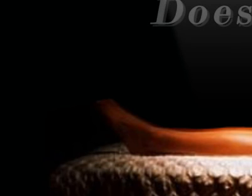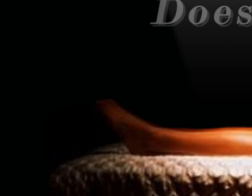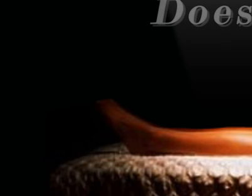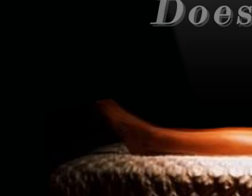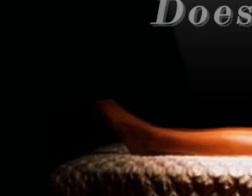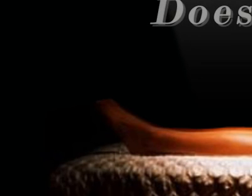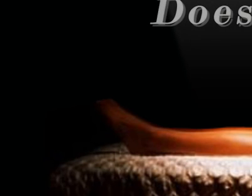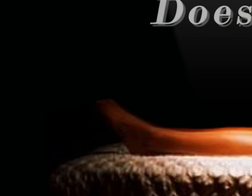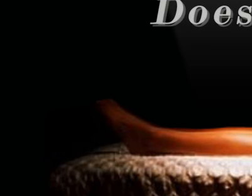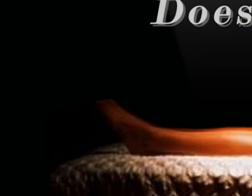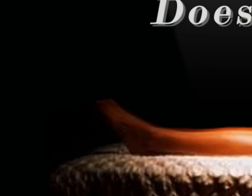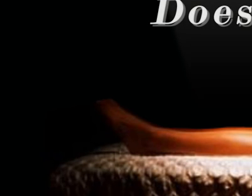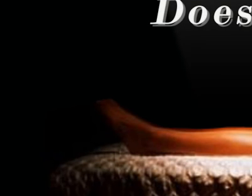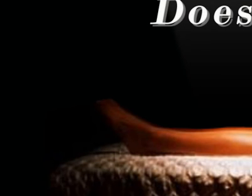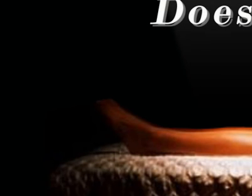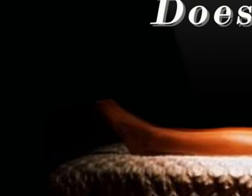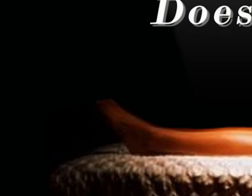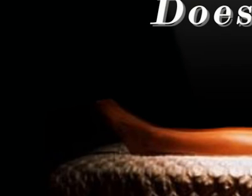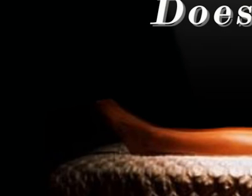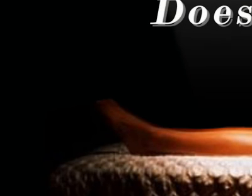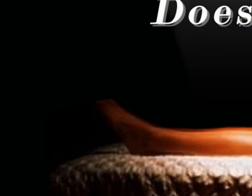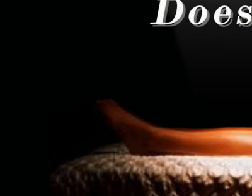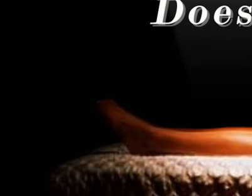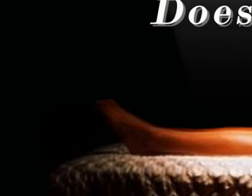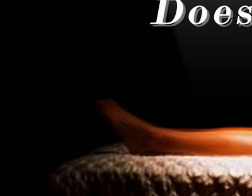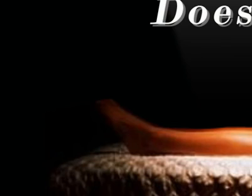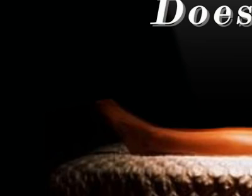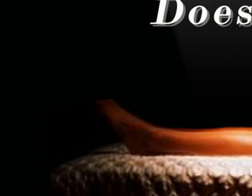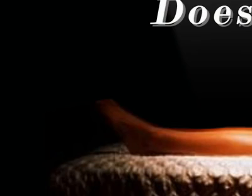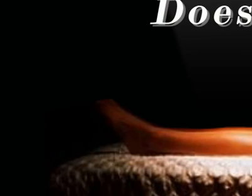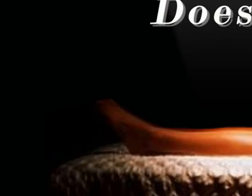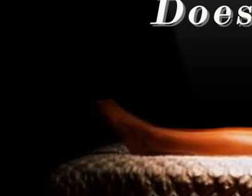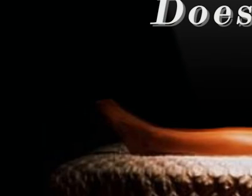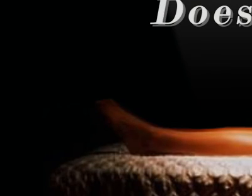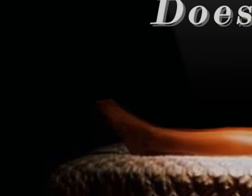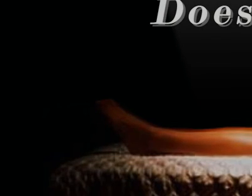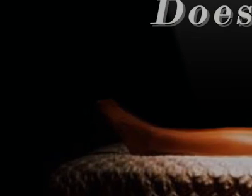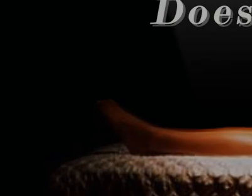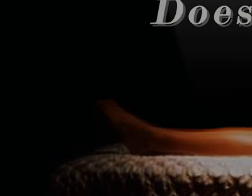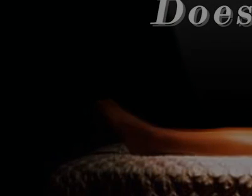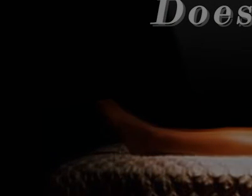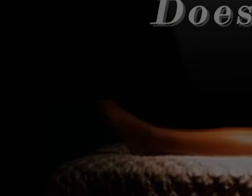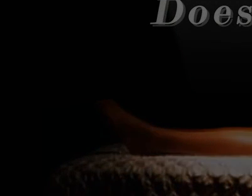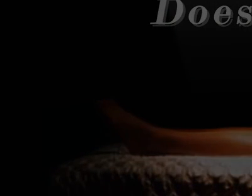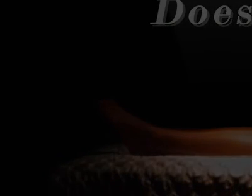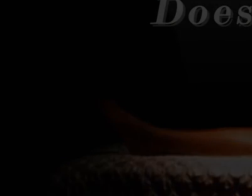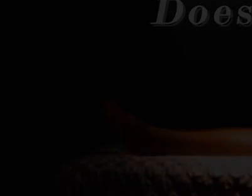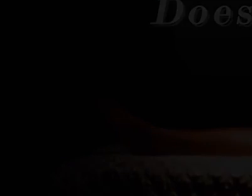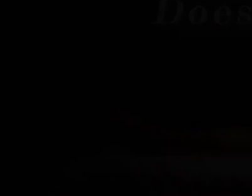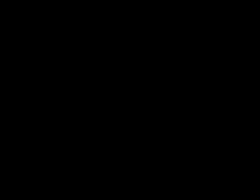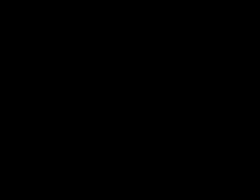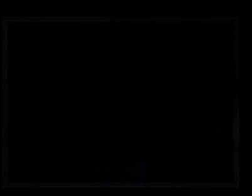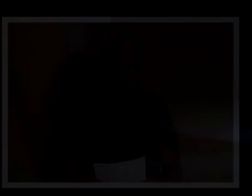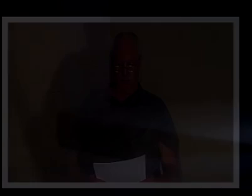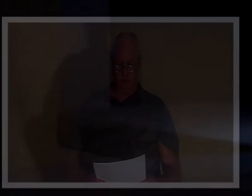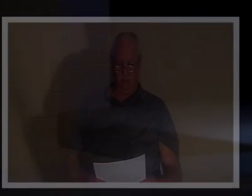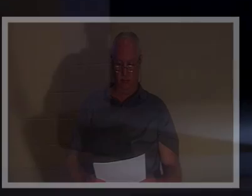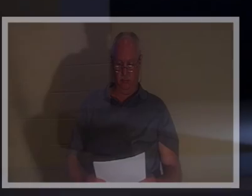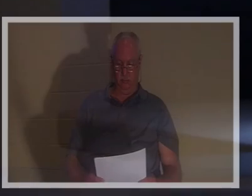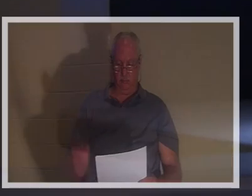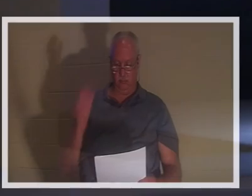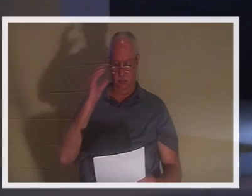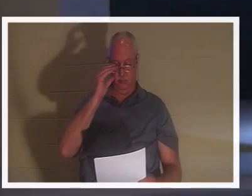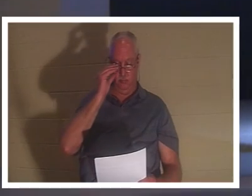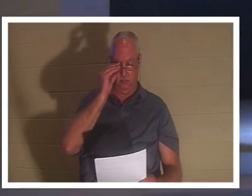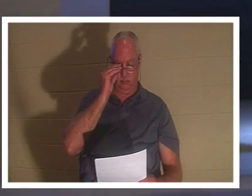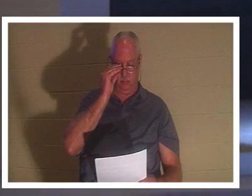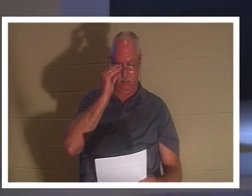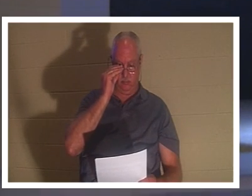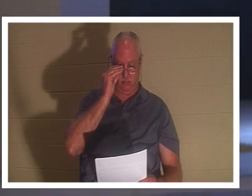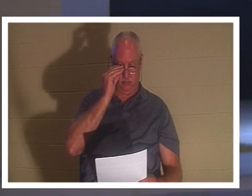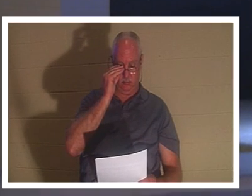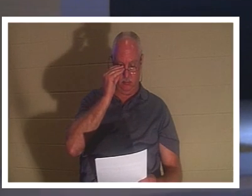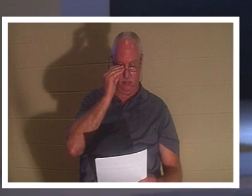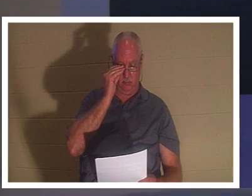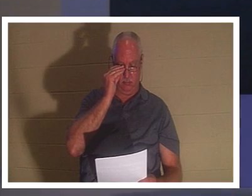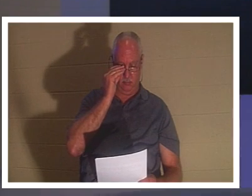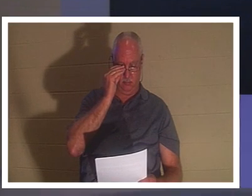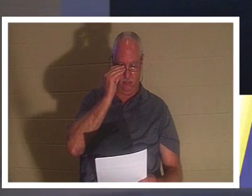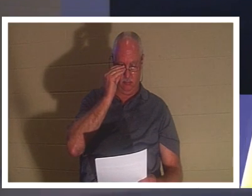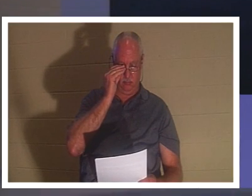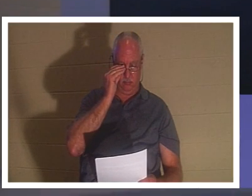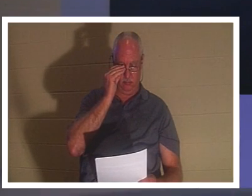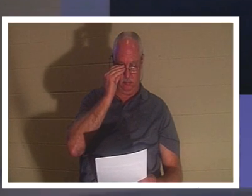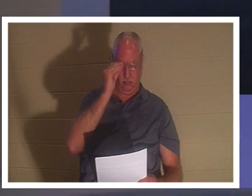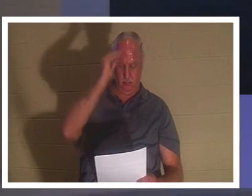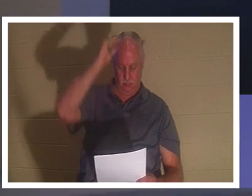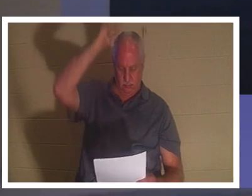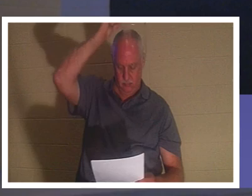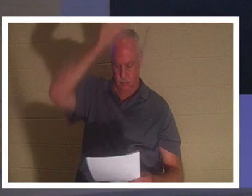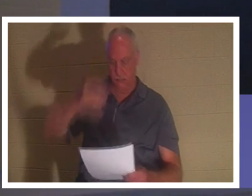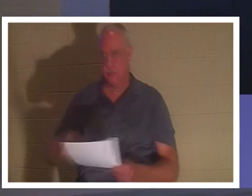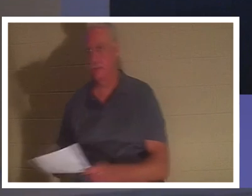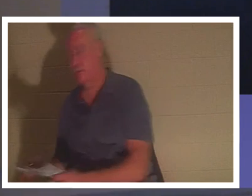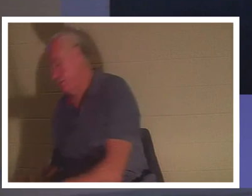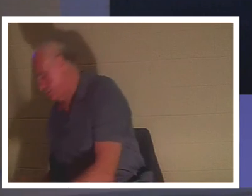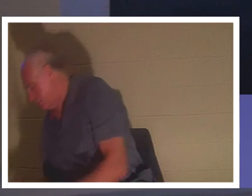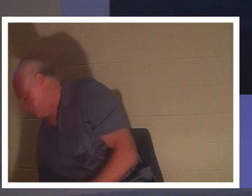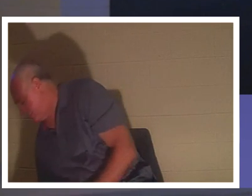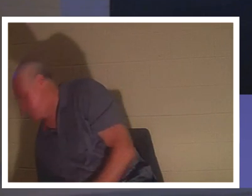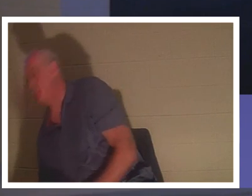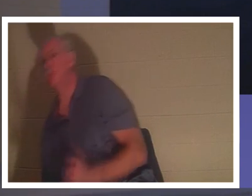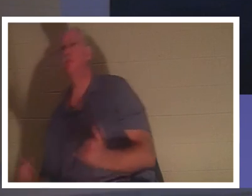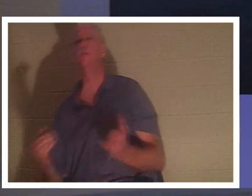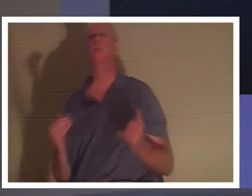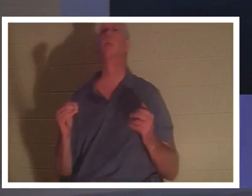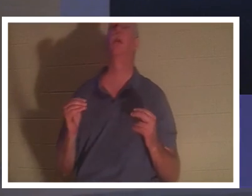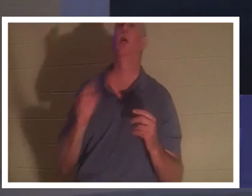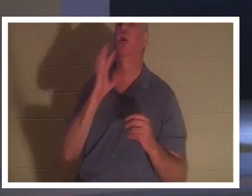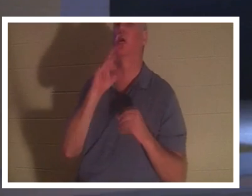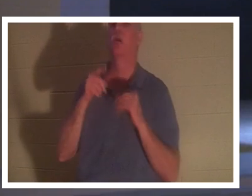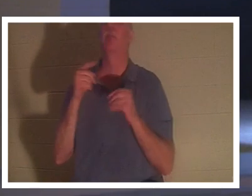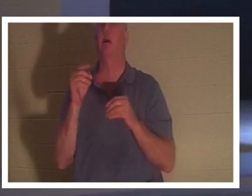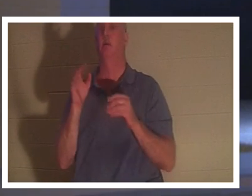今回は「聖書は魂は眠っていると教えているのか？」について話したいと思います。興味深い話題ですね